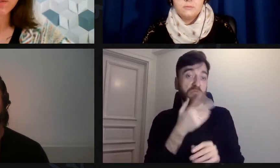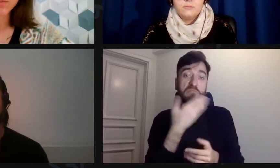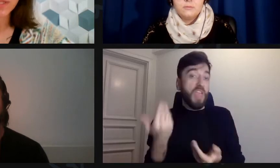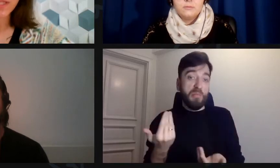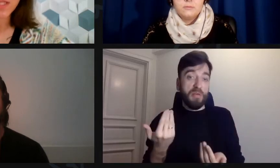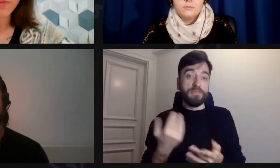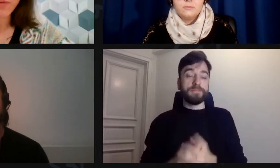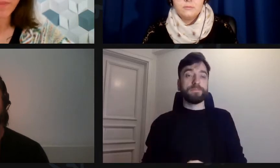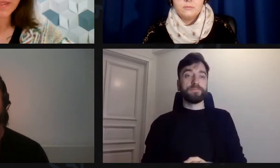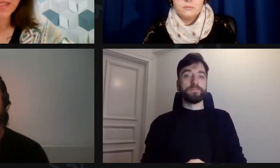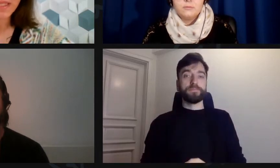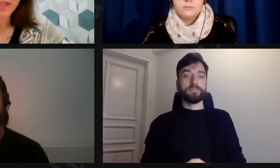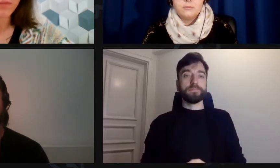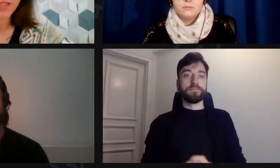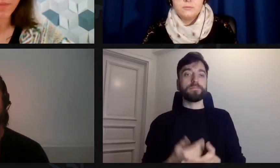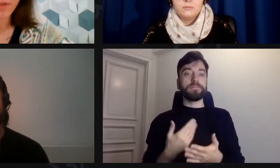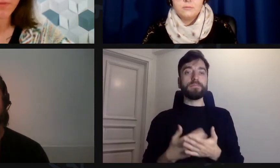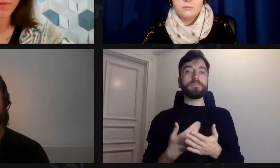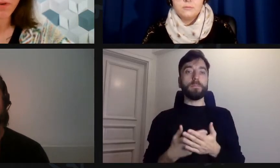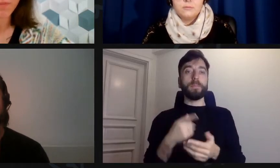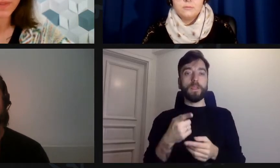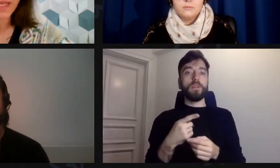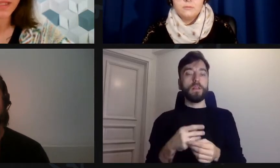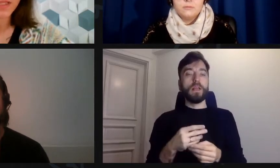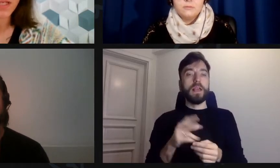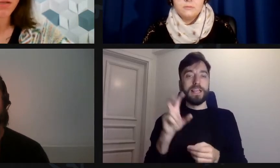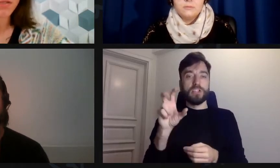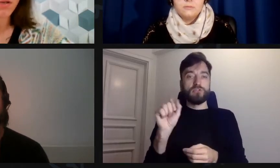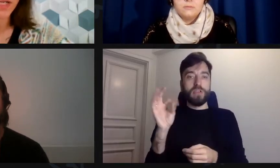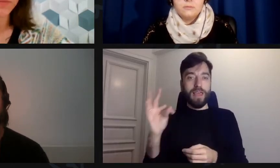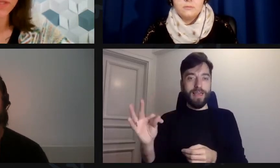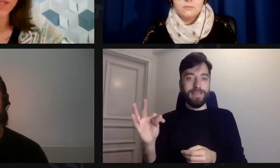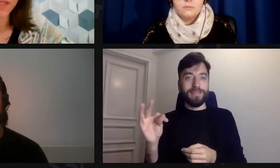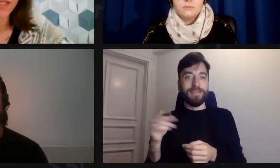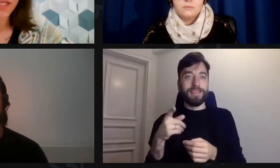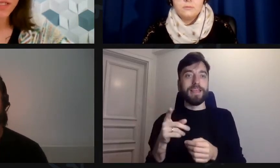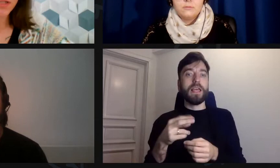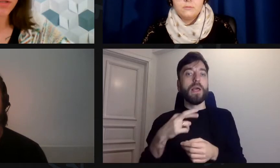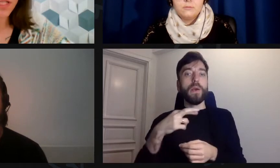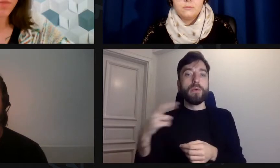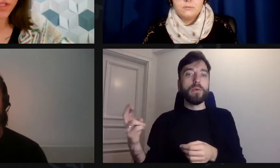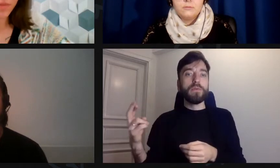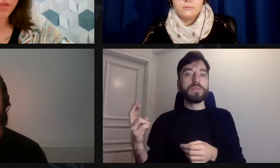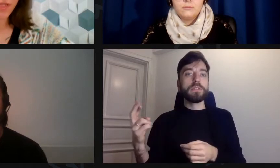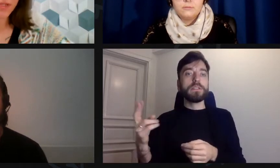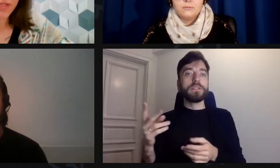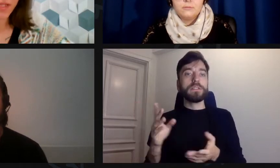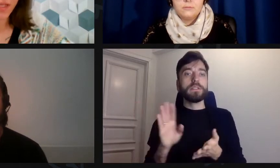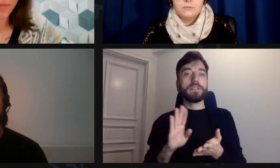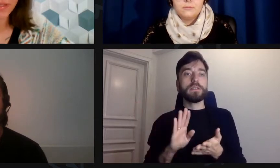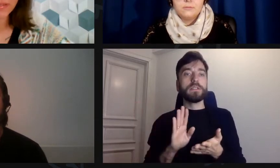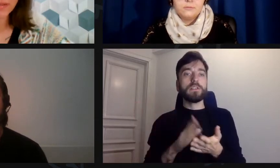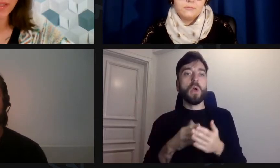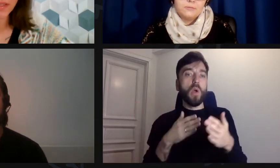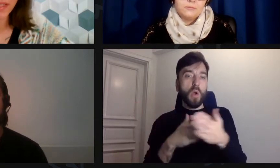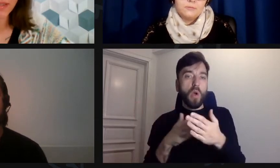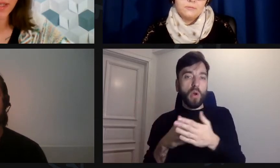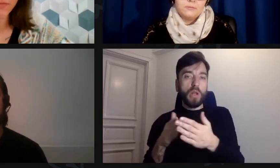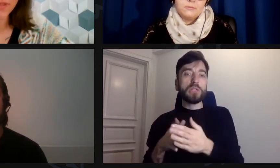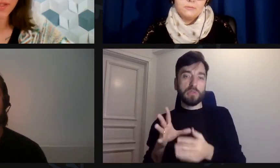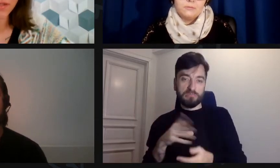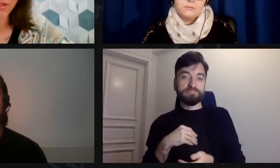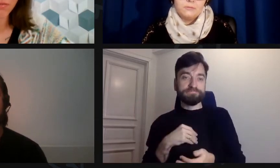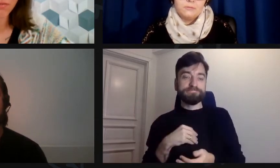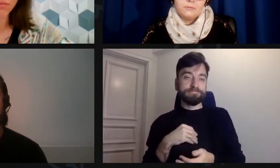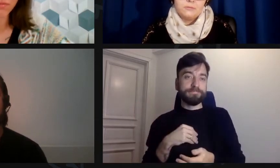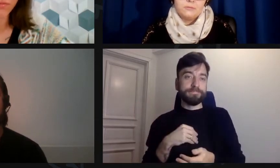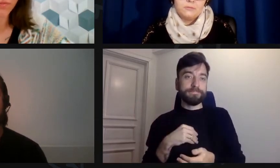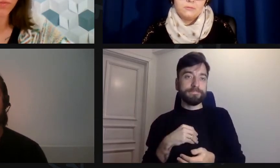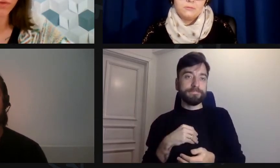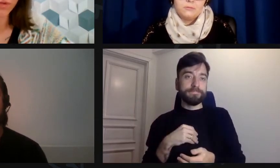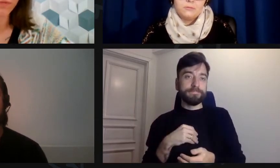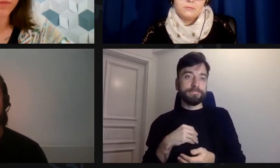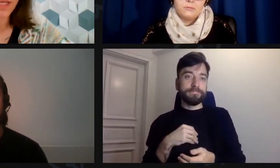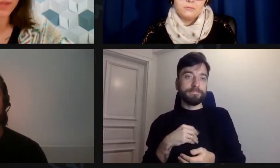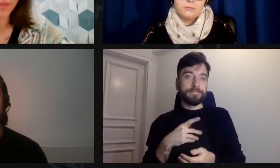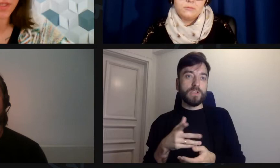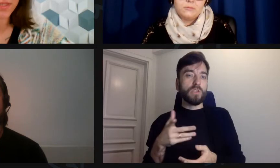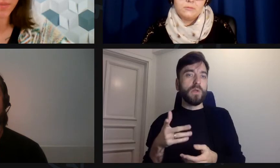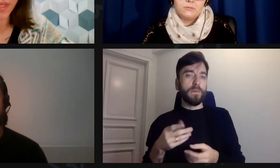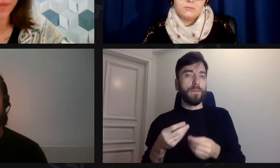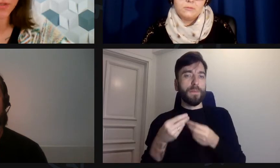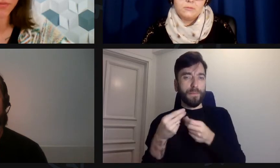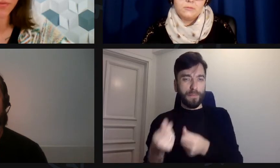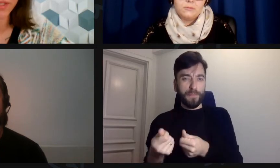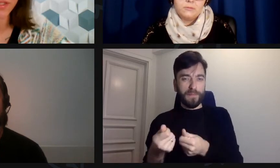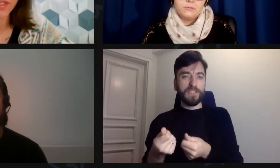Rekwizyty to tez ograniczenie bo jednak są to duże wydatki dla placówki,